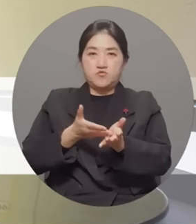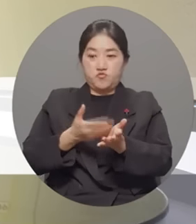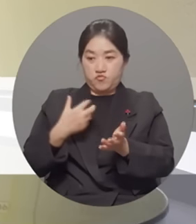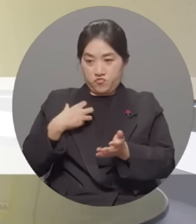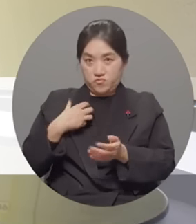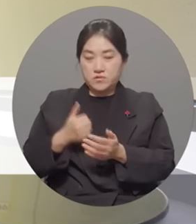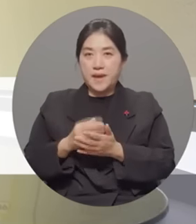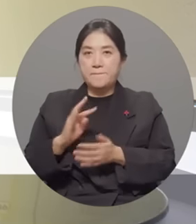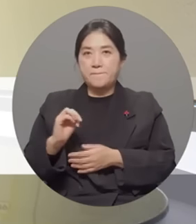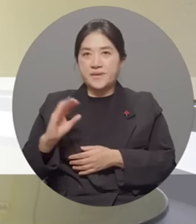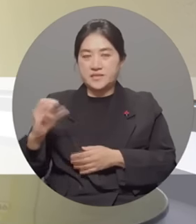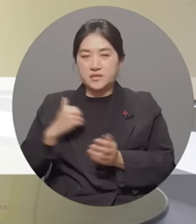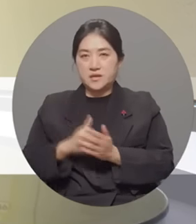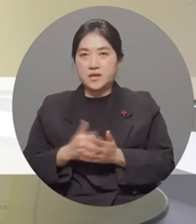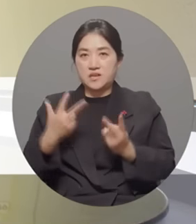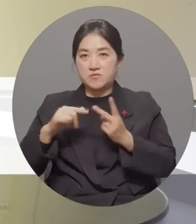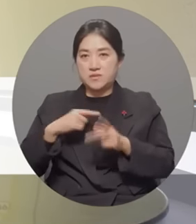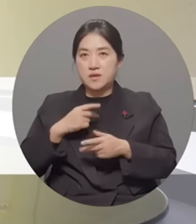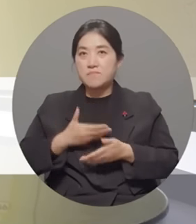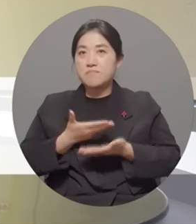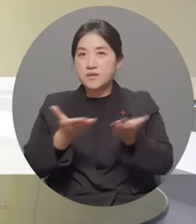뉴스데스크가 2주 전 단독 보도로 전해드렸는데요.